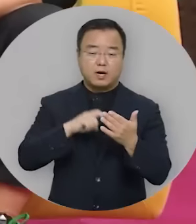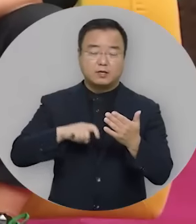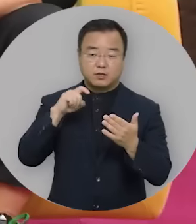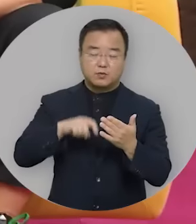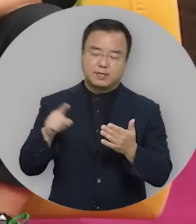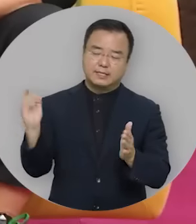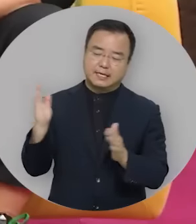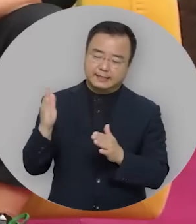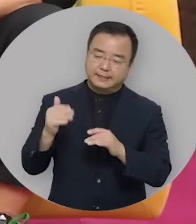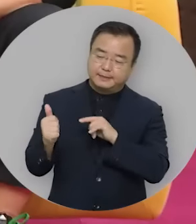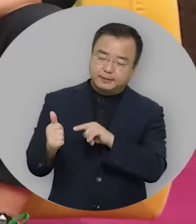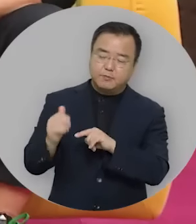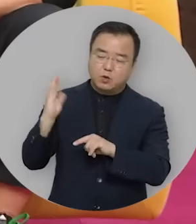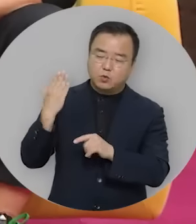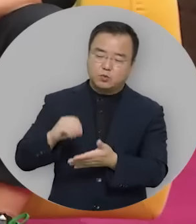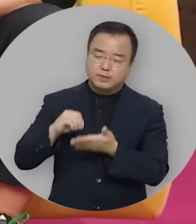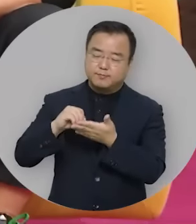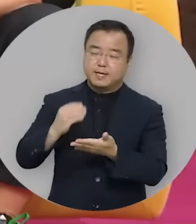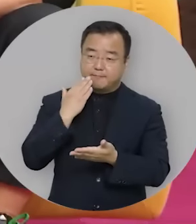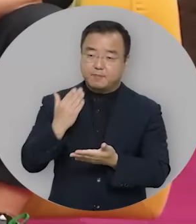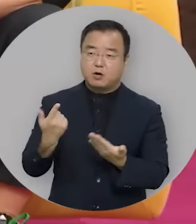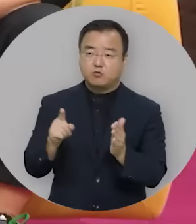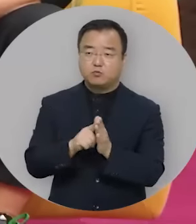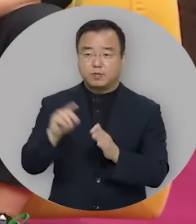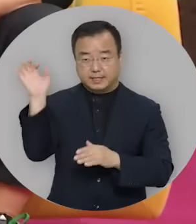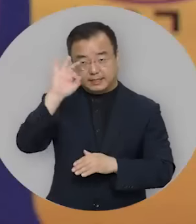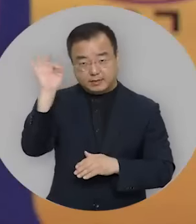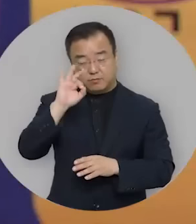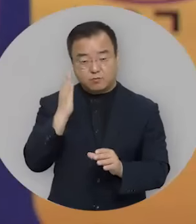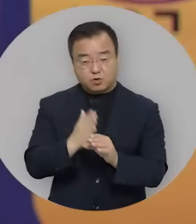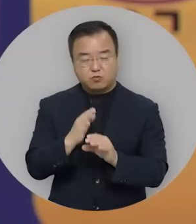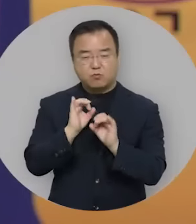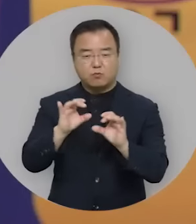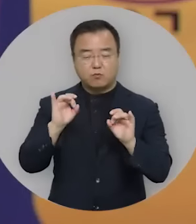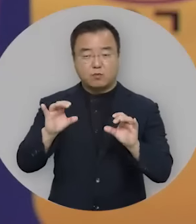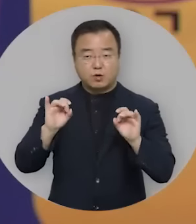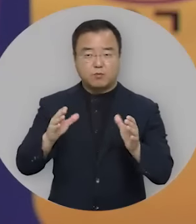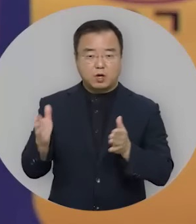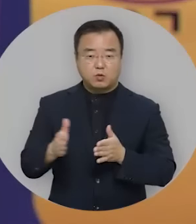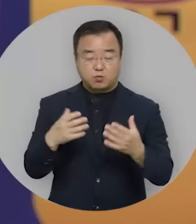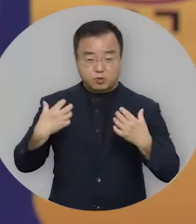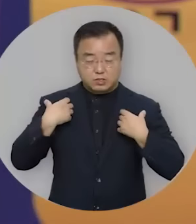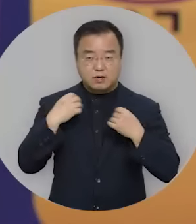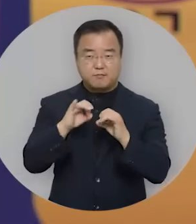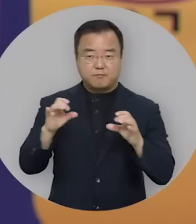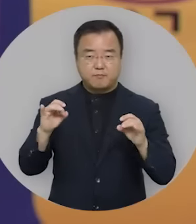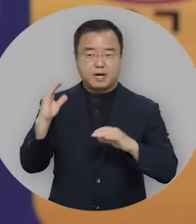이 학생이 요즘에 갈 수 있는 곳을 많이 알아보고 있습니다. 각 교육청마다 메이커관도 있고